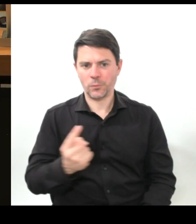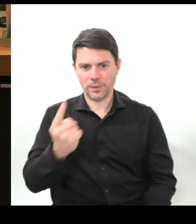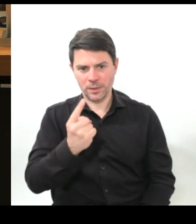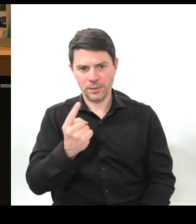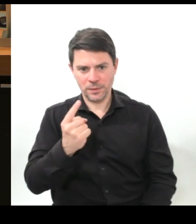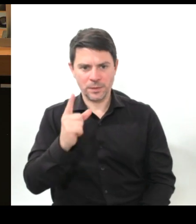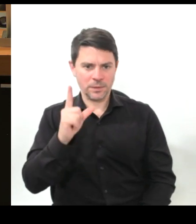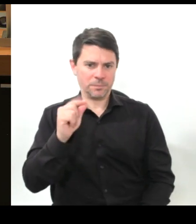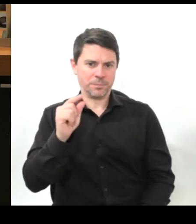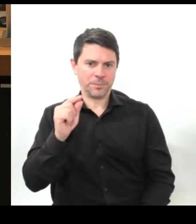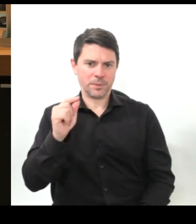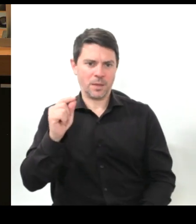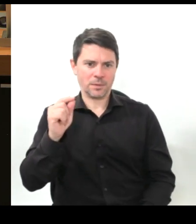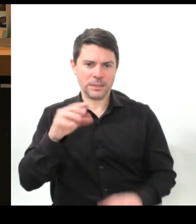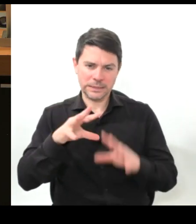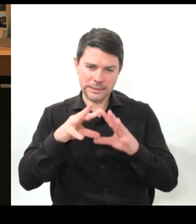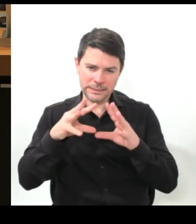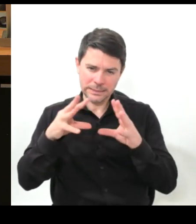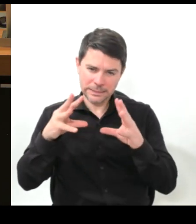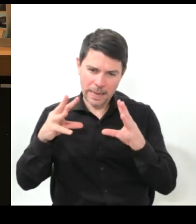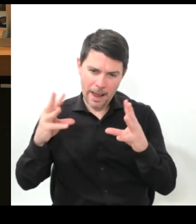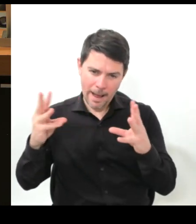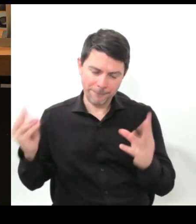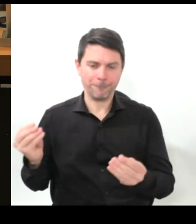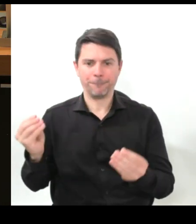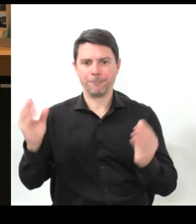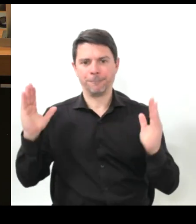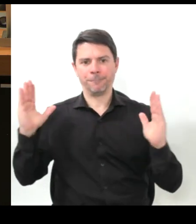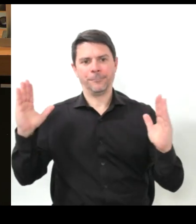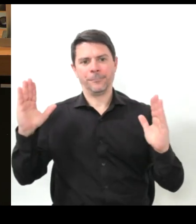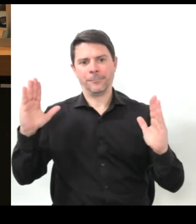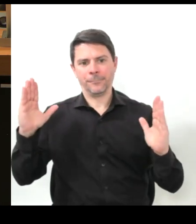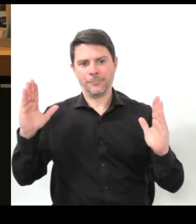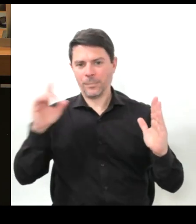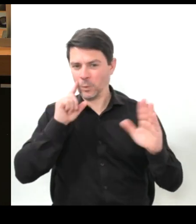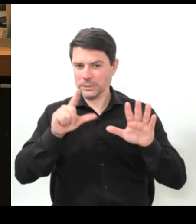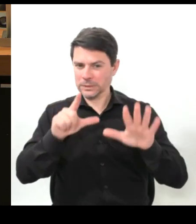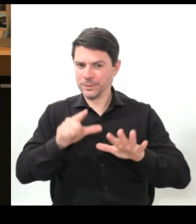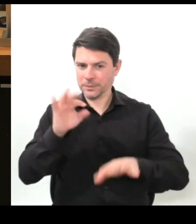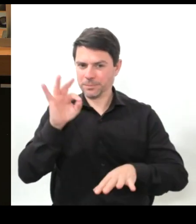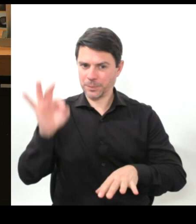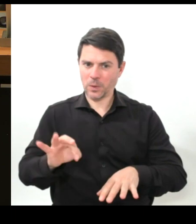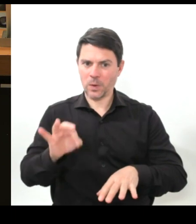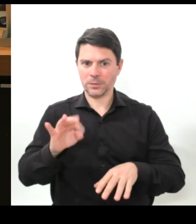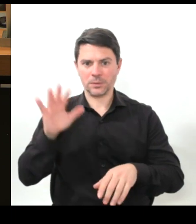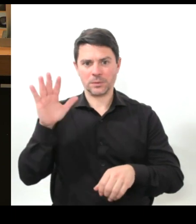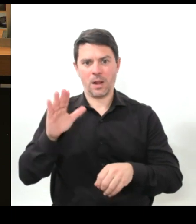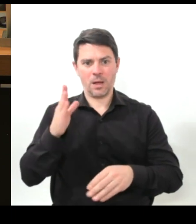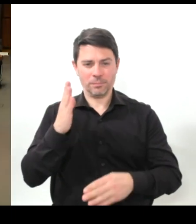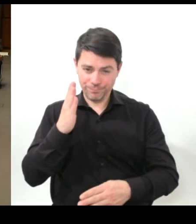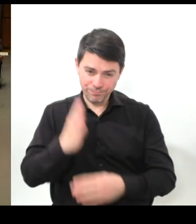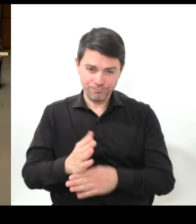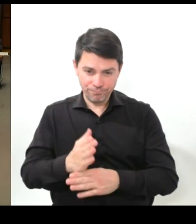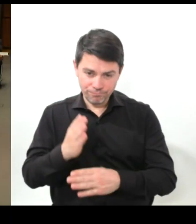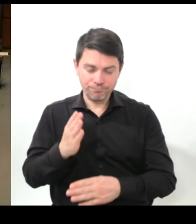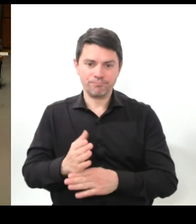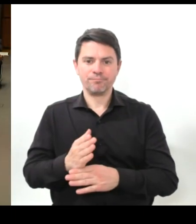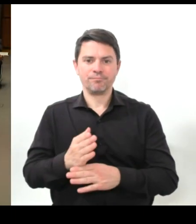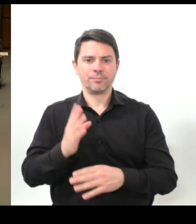umzusetzen. Als Hinweis für alle, die, die immer noch glauben, global denken und lokal handeln - ist leider nicht, funktioniert nich.